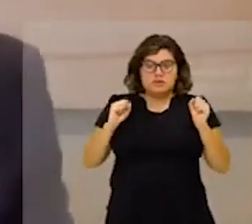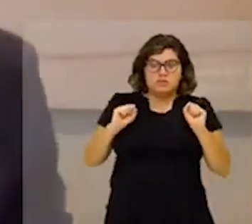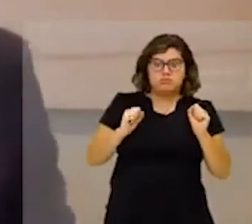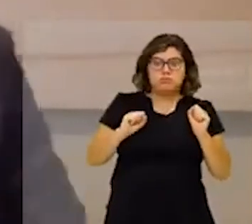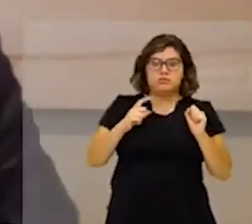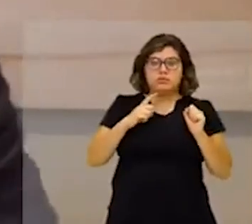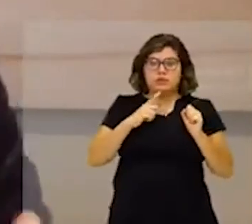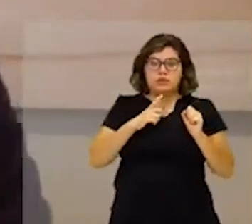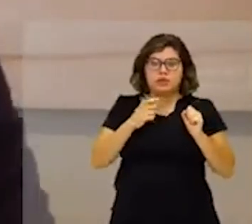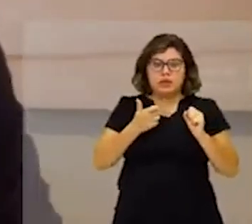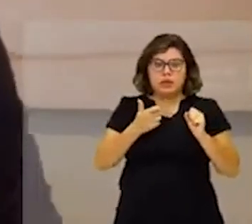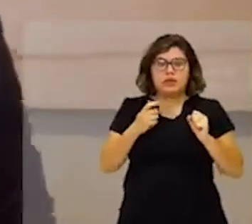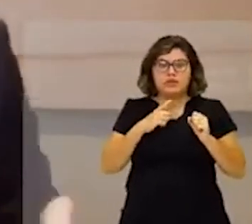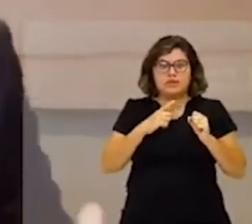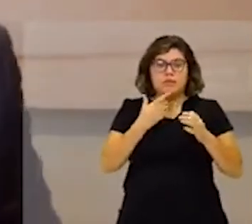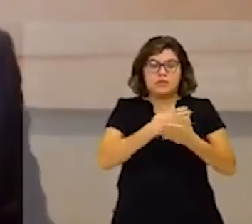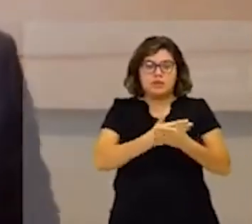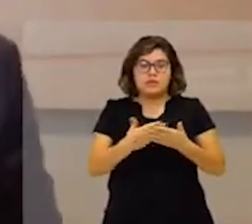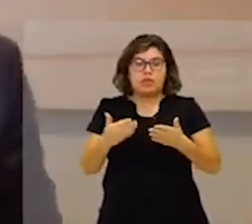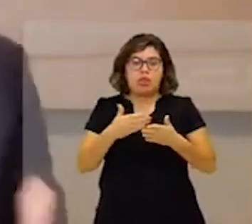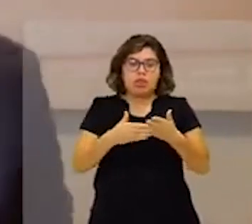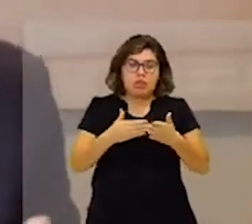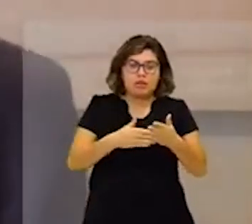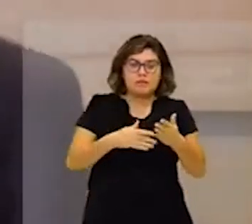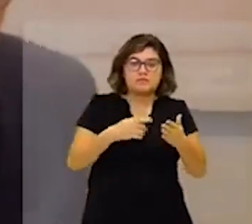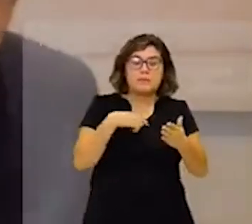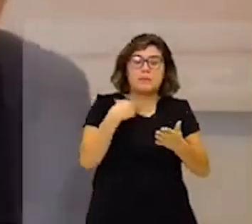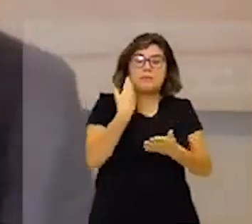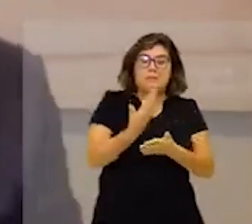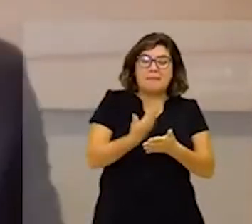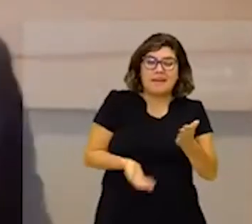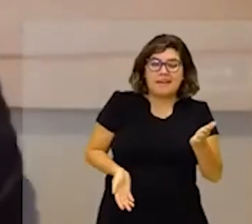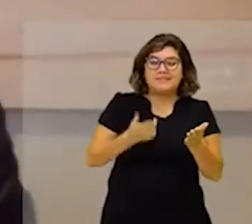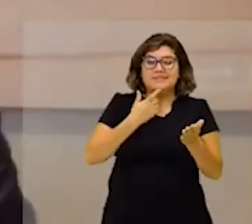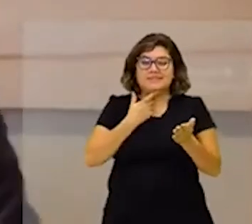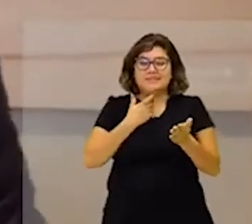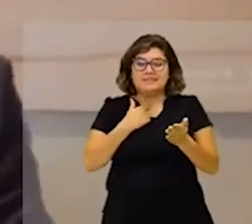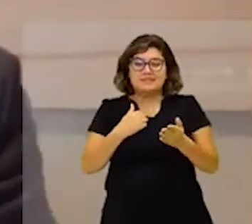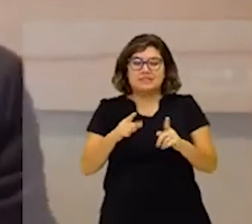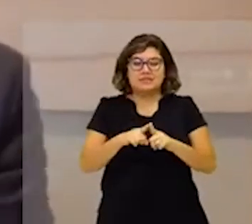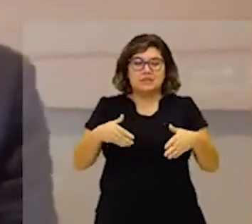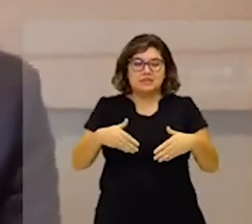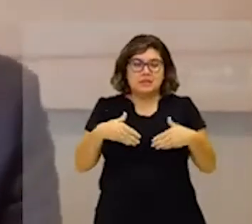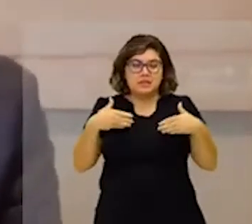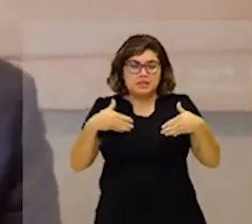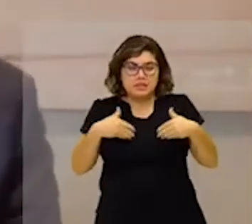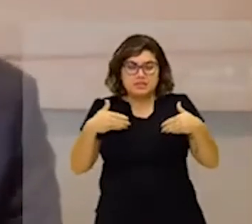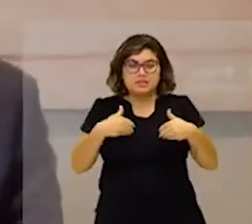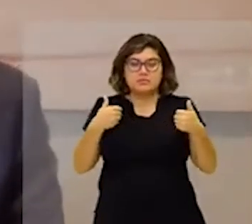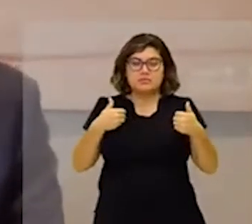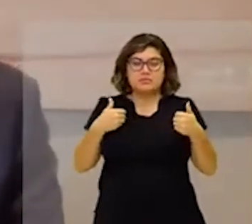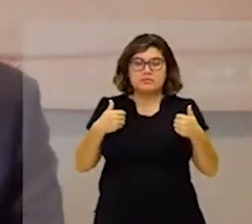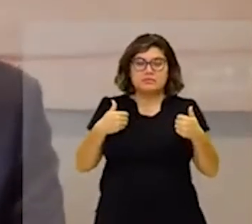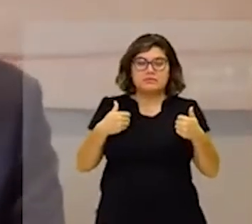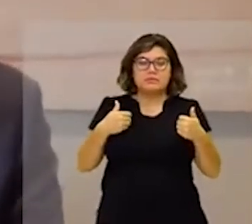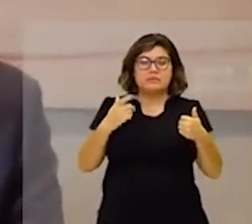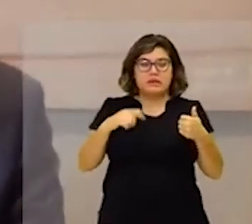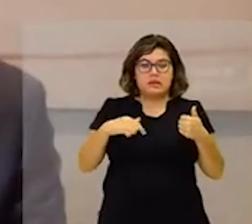começa a se desmobilizar a perde né a vontade o ânimo e vai deixando a candidatura cada vez mais